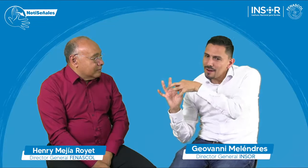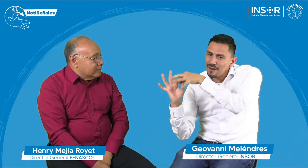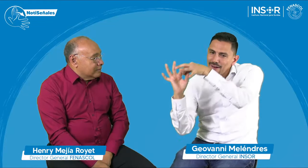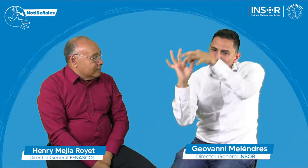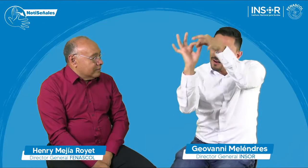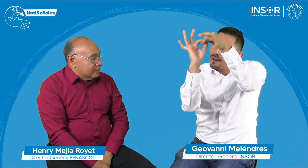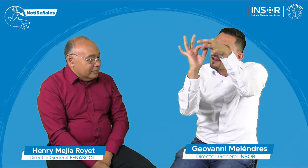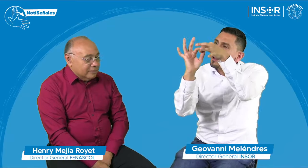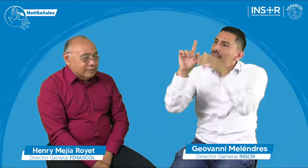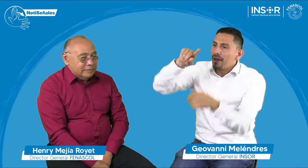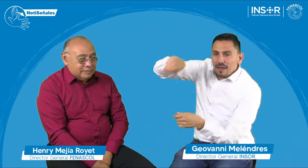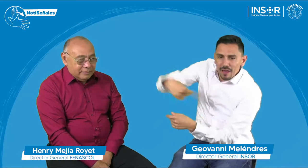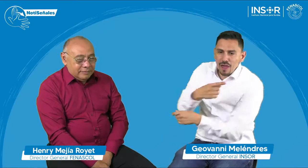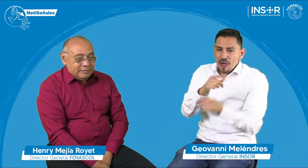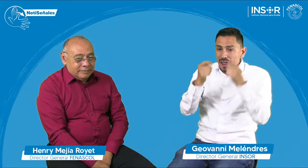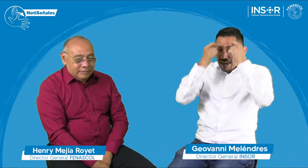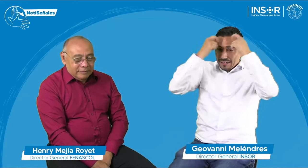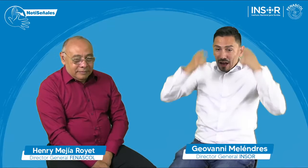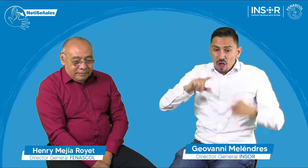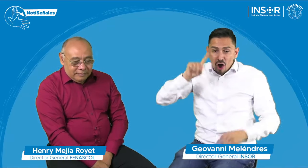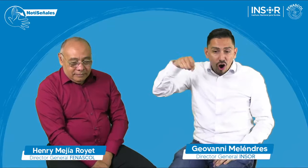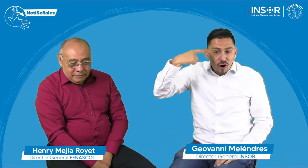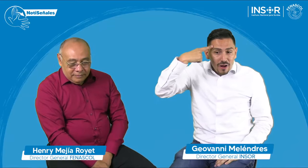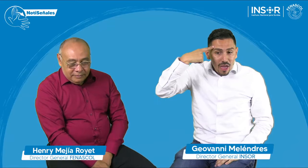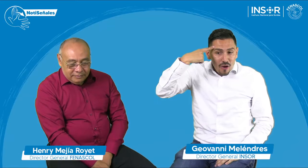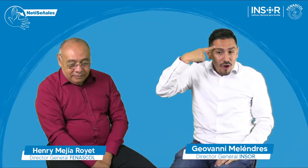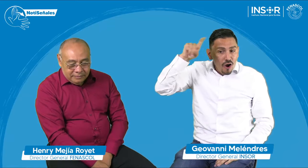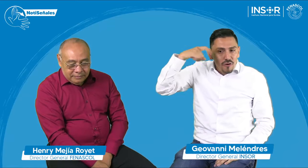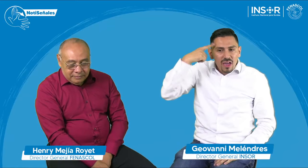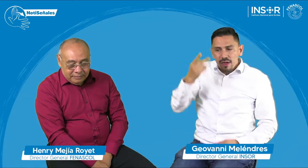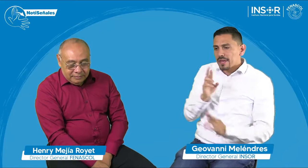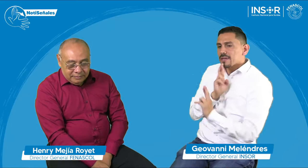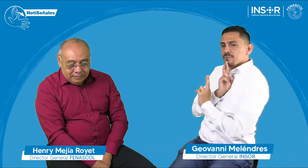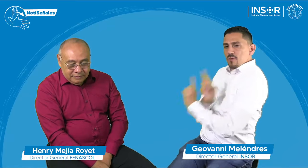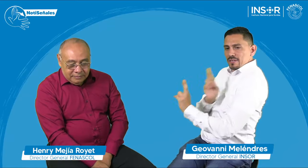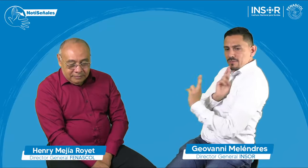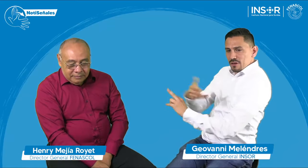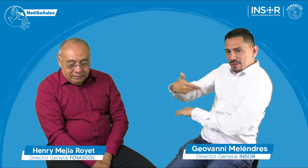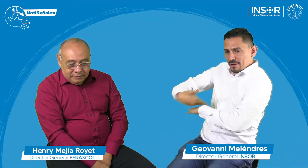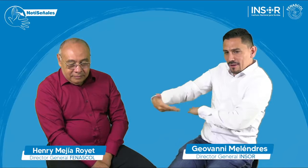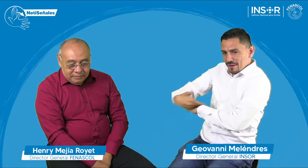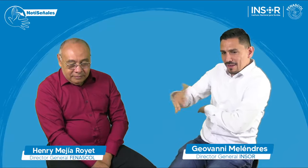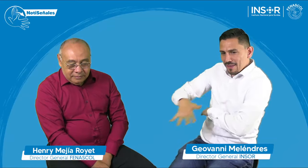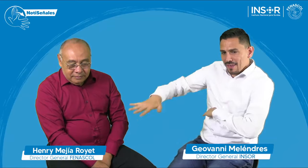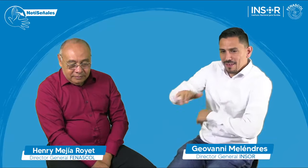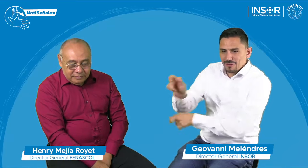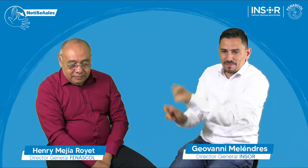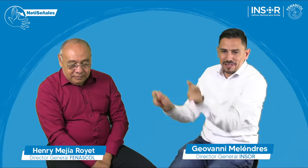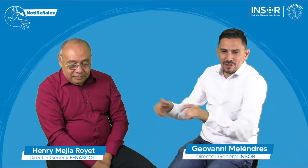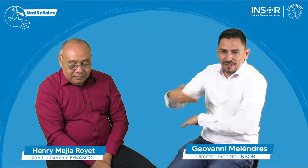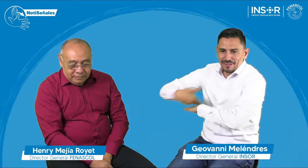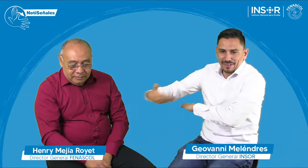ver esas diferentes formas sociales en donde se tienen esas cadenas tan importantes y